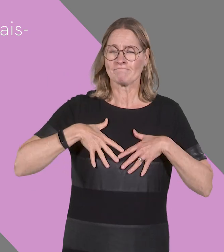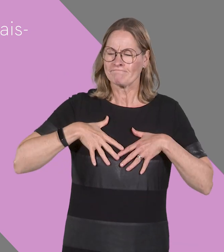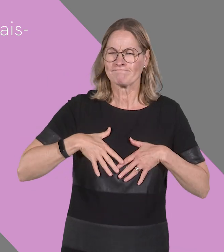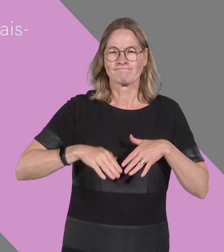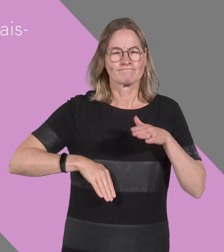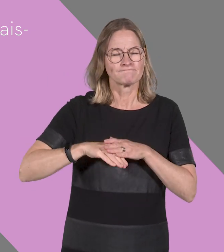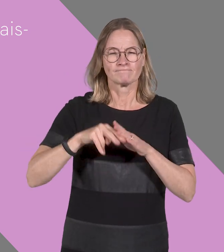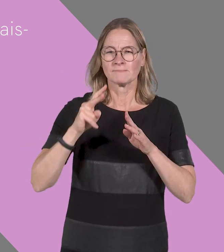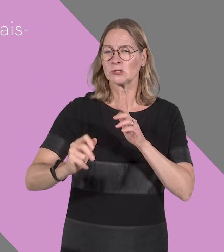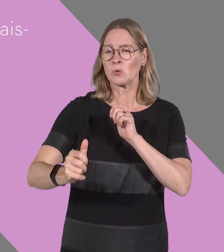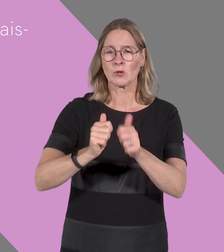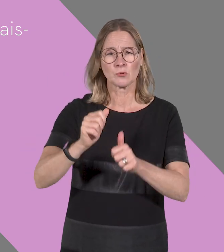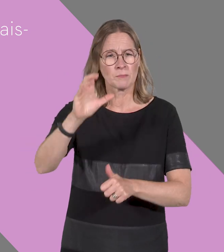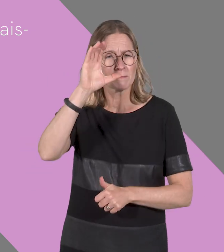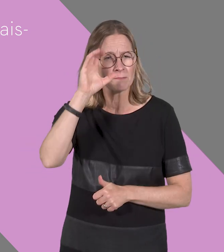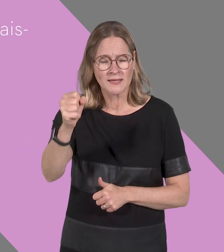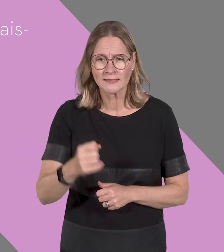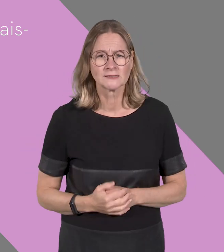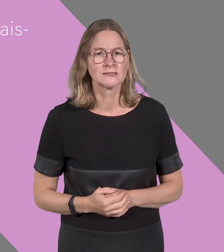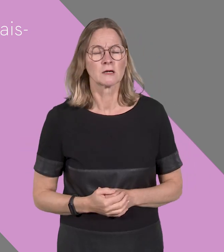on urheilumies henkeen ja vereen.